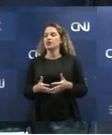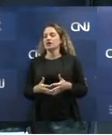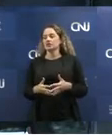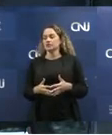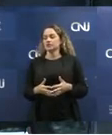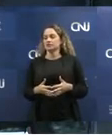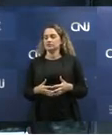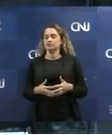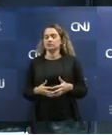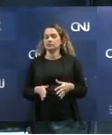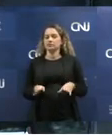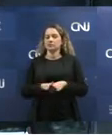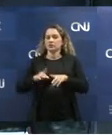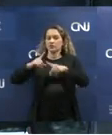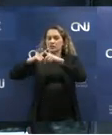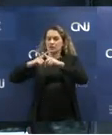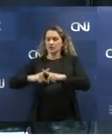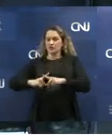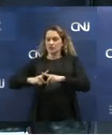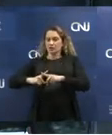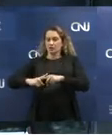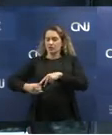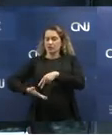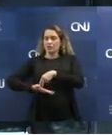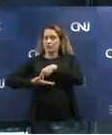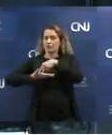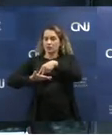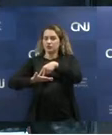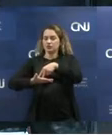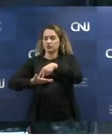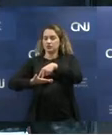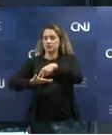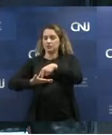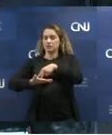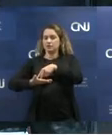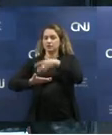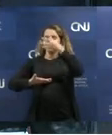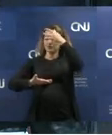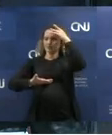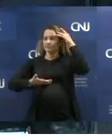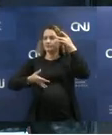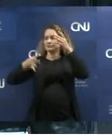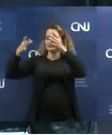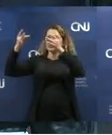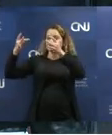o posicionamento da ilustre corregedora como sempre que